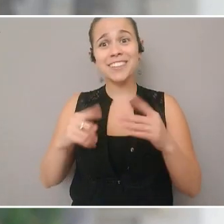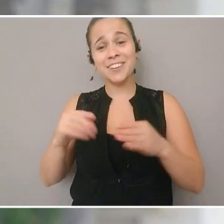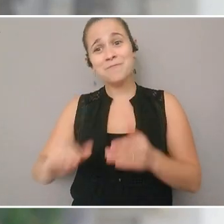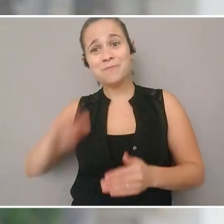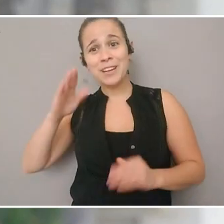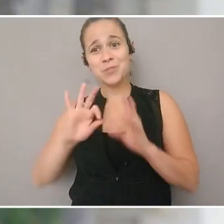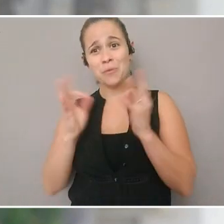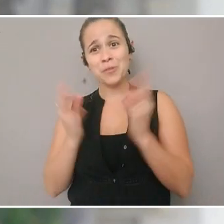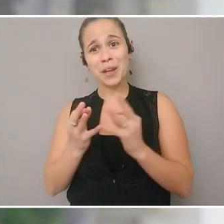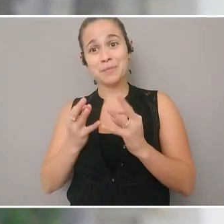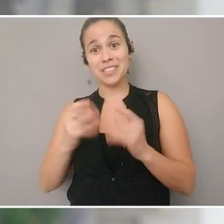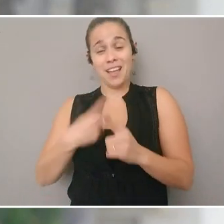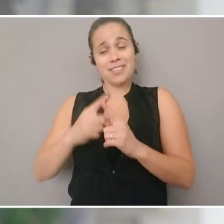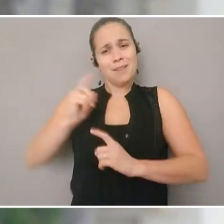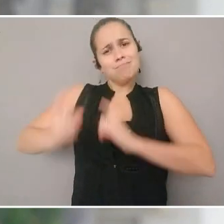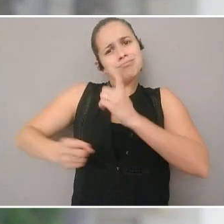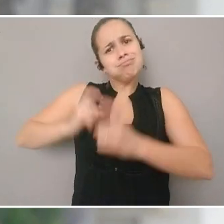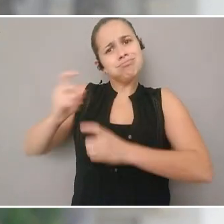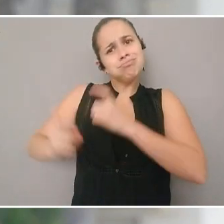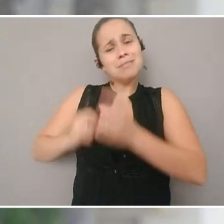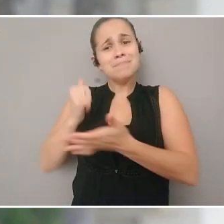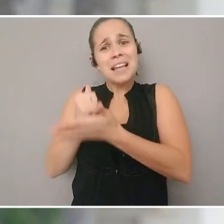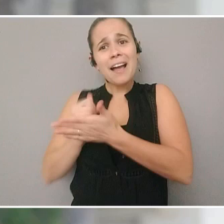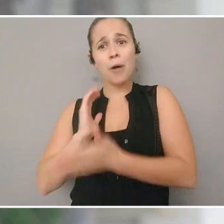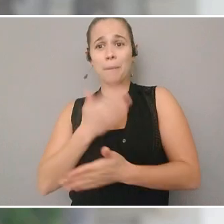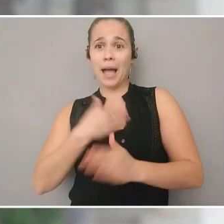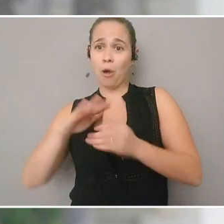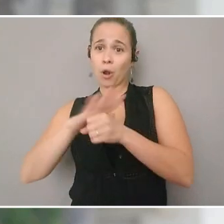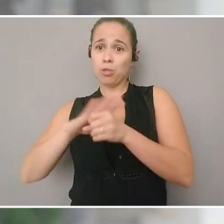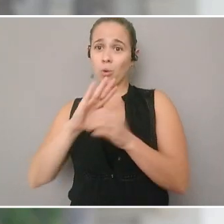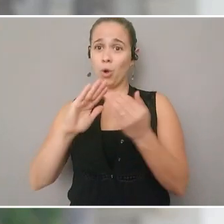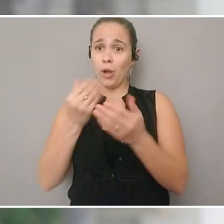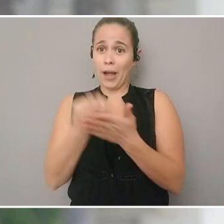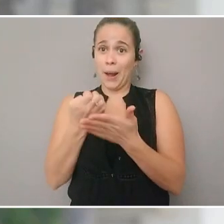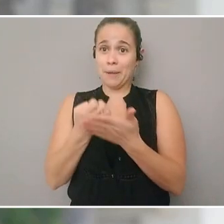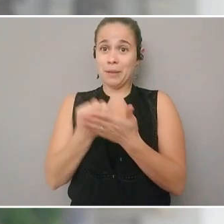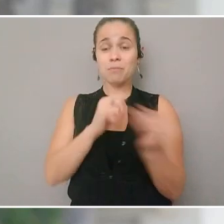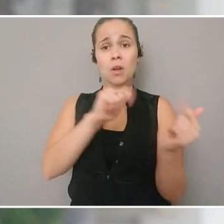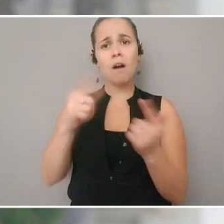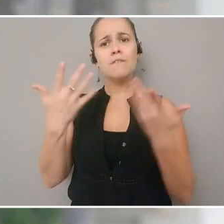contribuyendo a la economía local. Todo